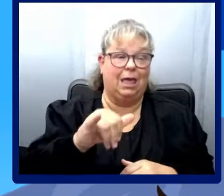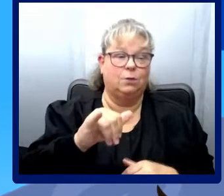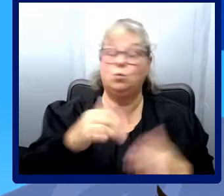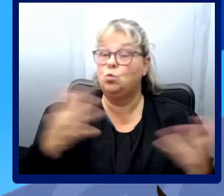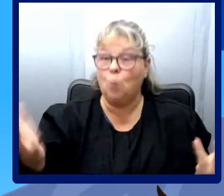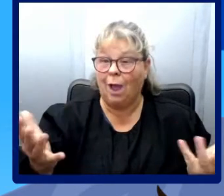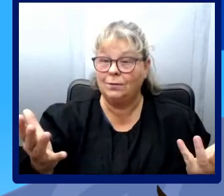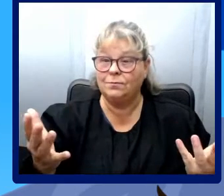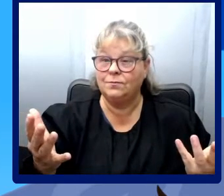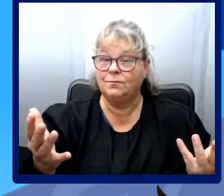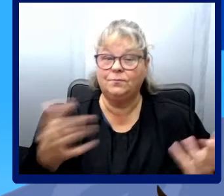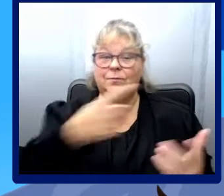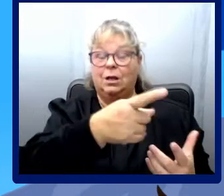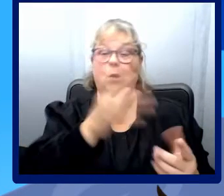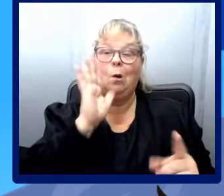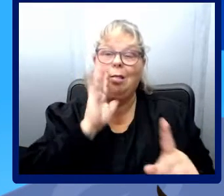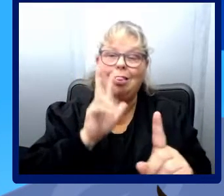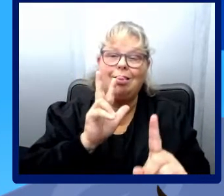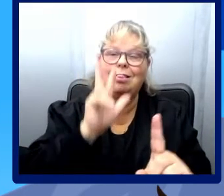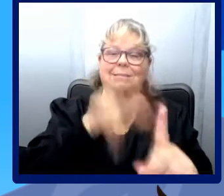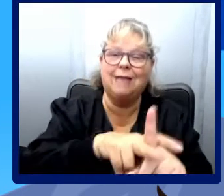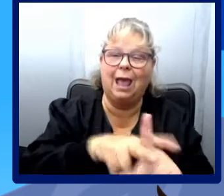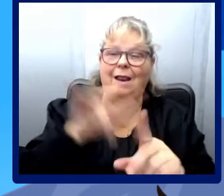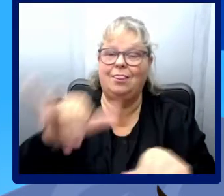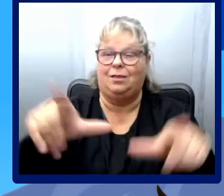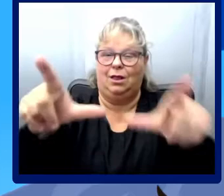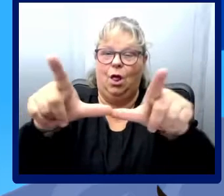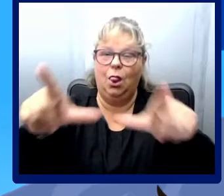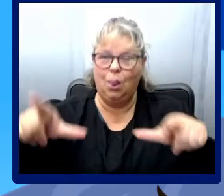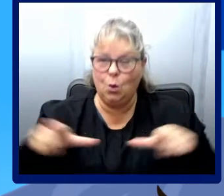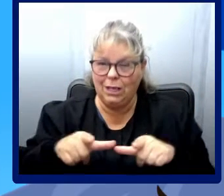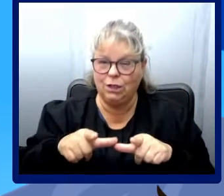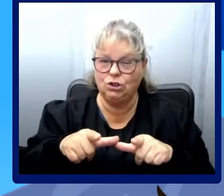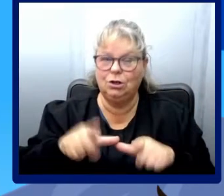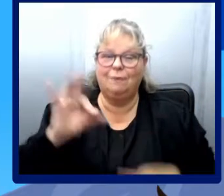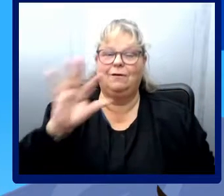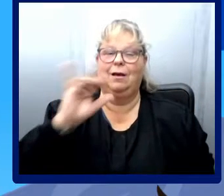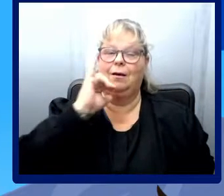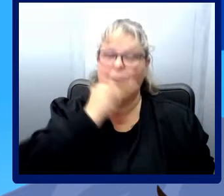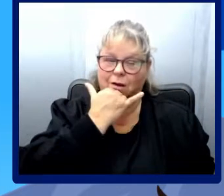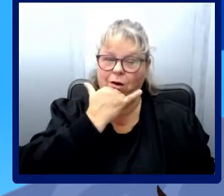Solo asigna la ubicación del error y le doy el número de caso.